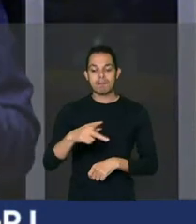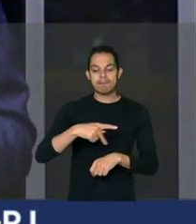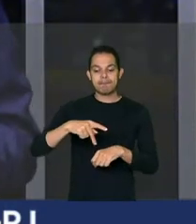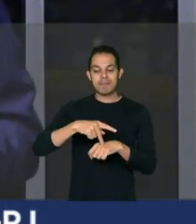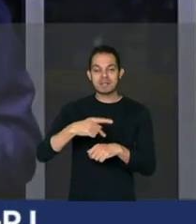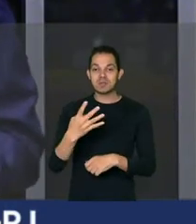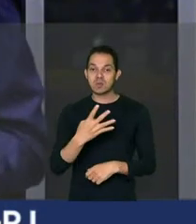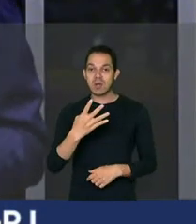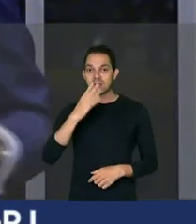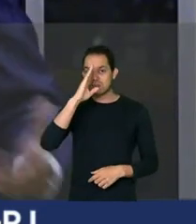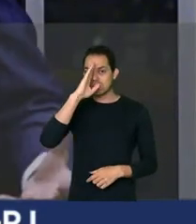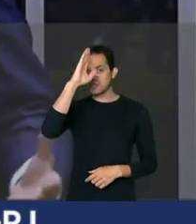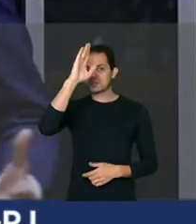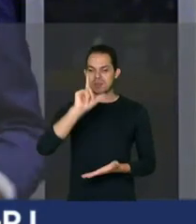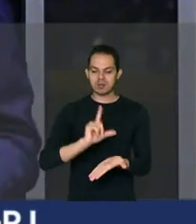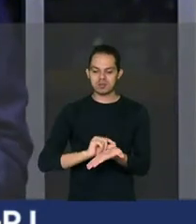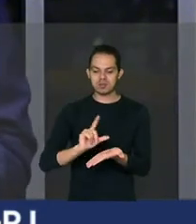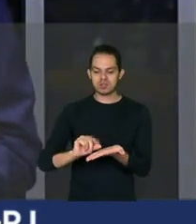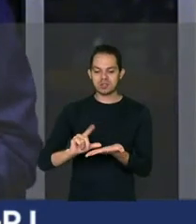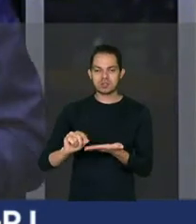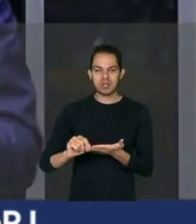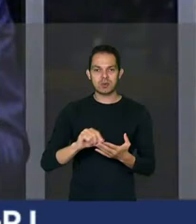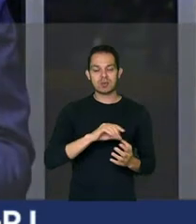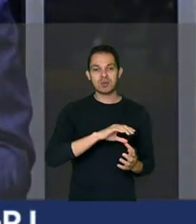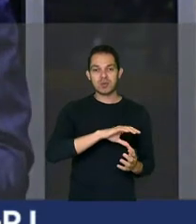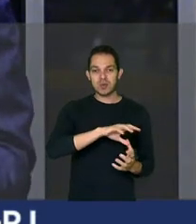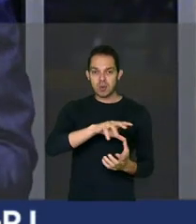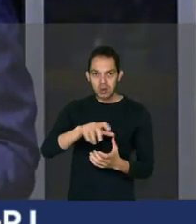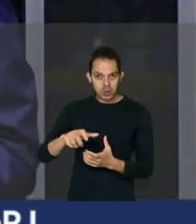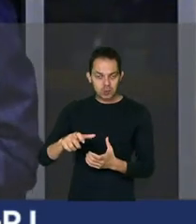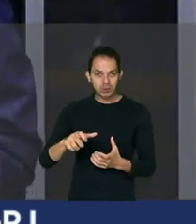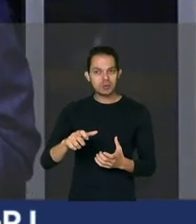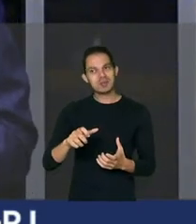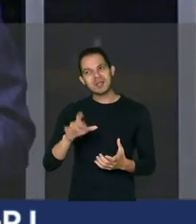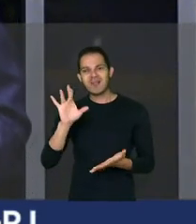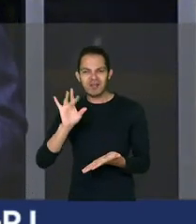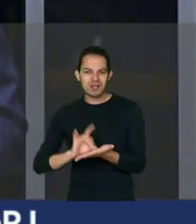VERDADEIRA REVOLUÇÃO DIGITAL TENDO O QUARTO POSTO DE PAÍS